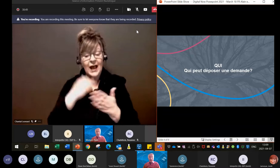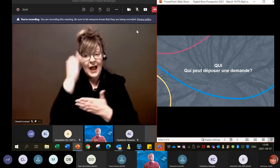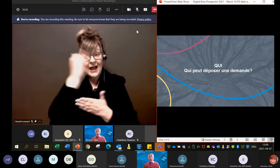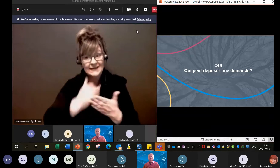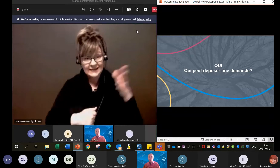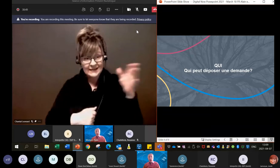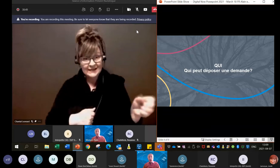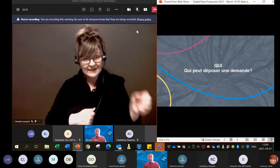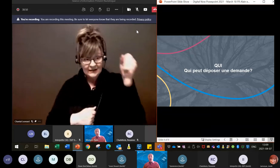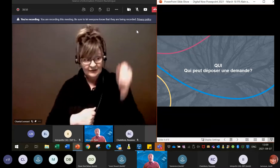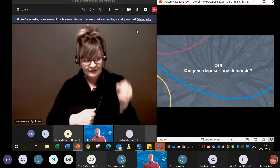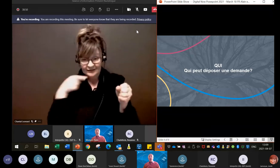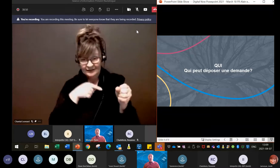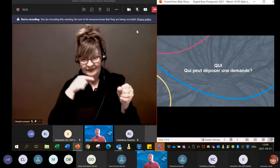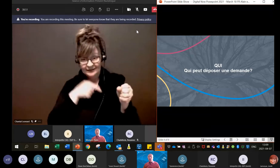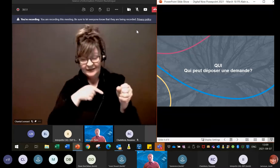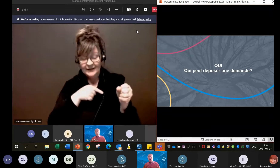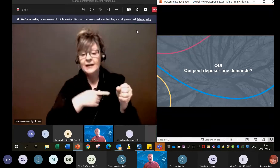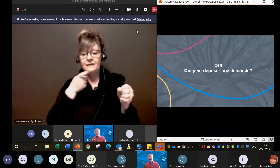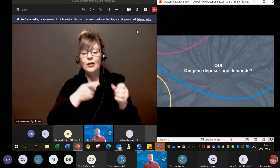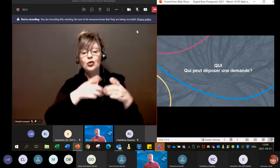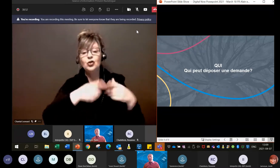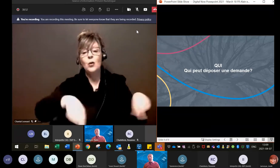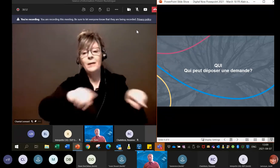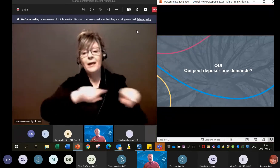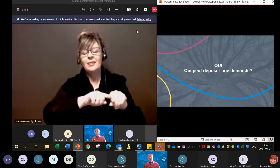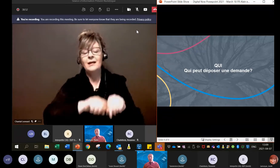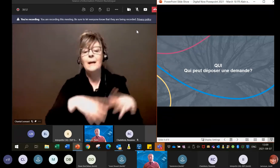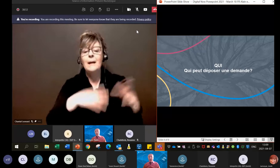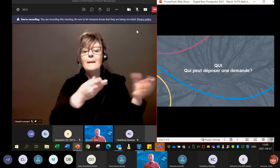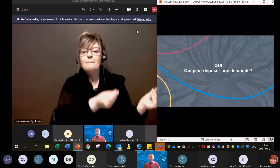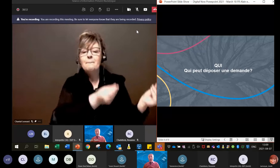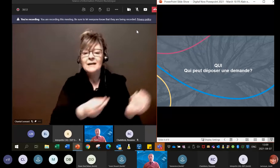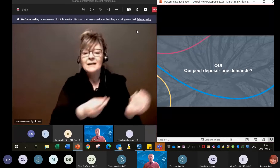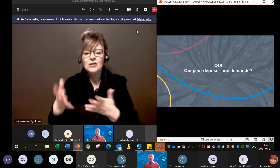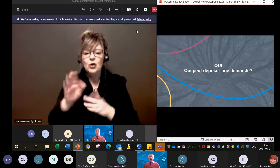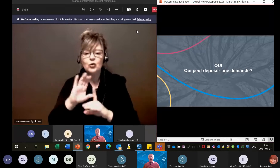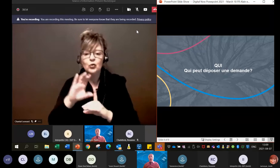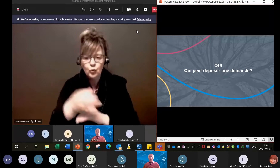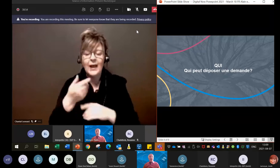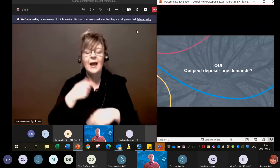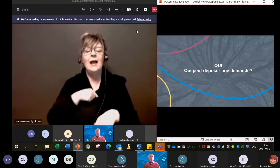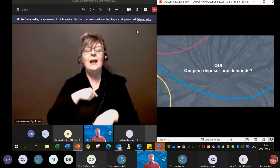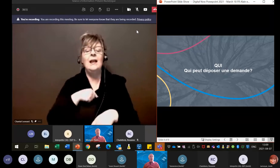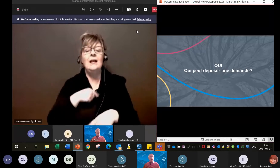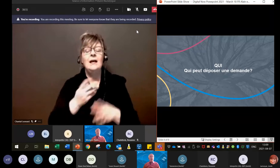incluant des passeurs culturels et des professionnels des milieux artistiques